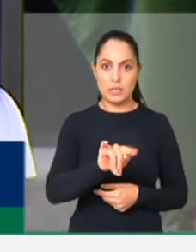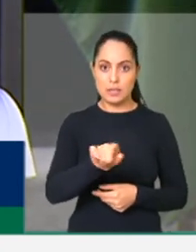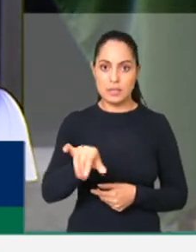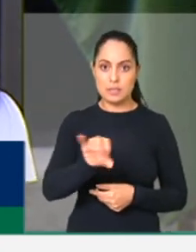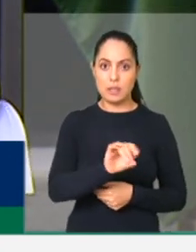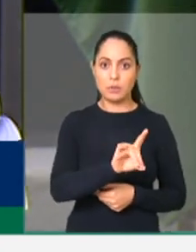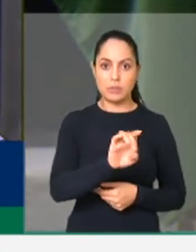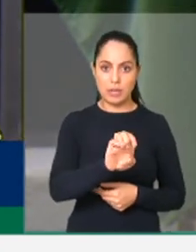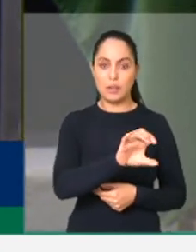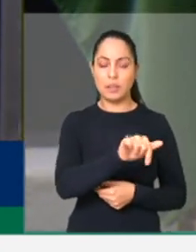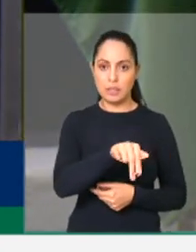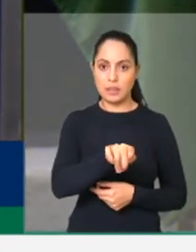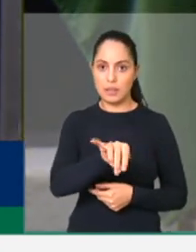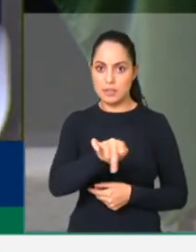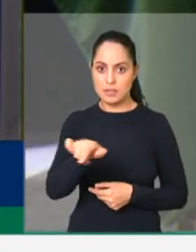OCUPAR PELA ATUALIZAÇÃO VIA